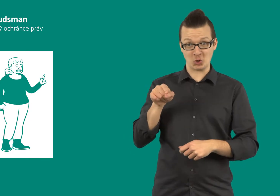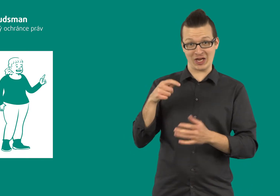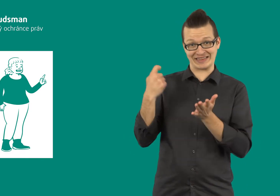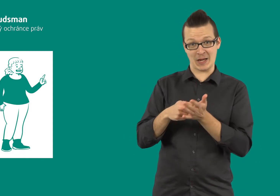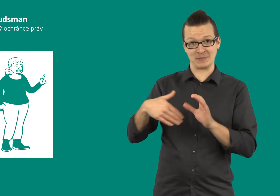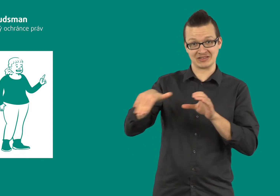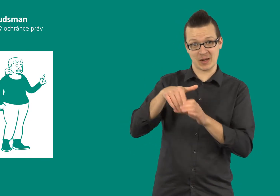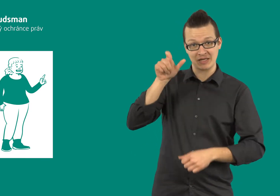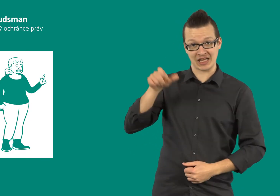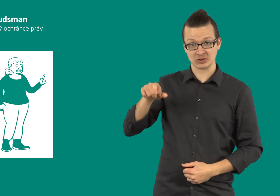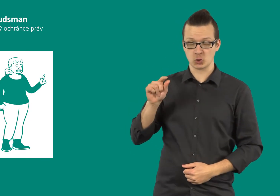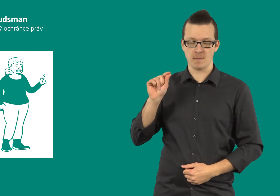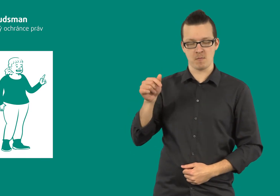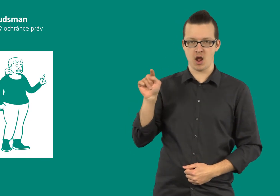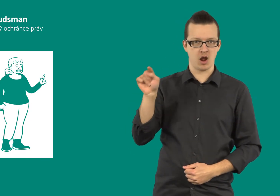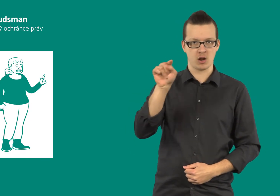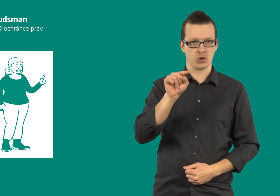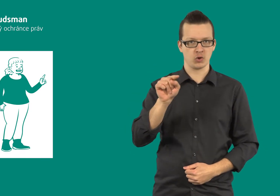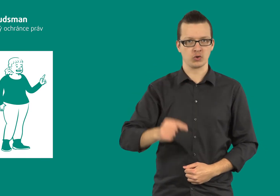jen u velmi malého množství zaměstnavatelů.